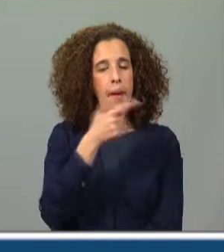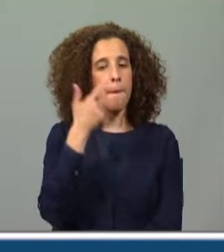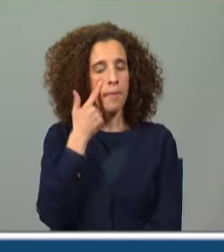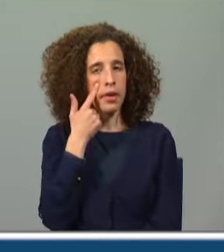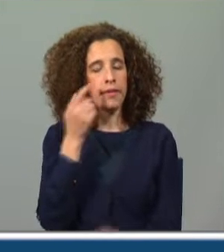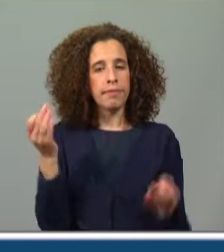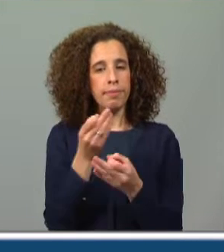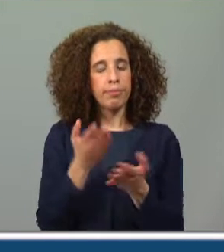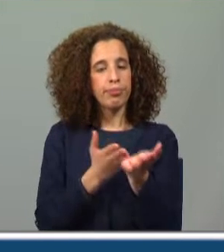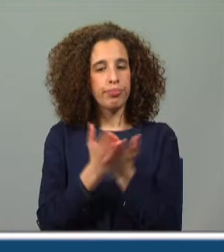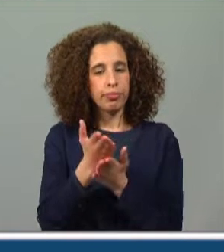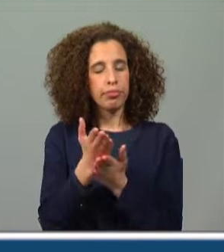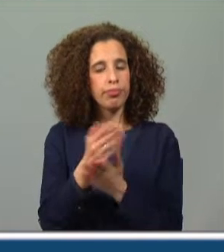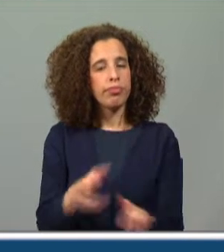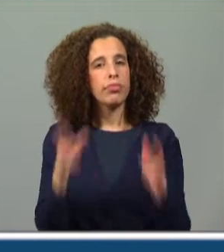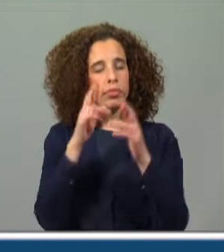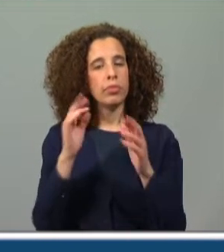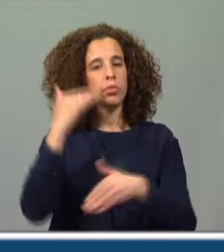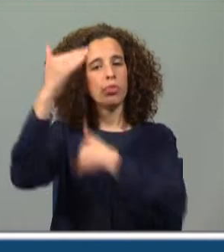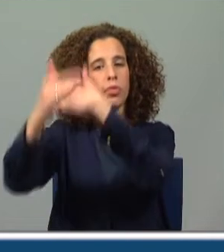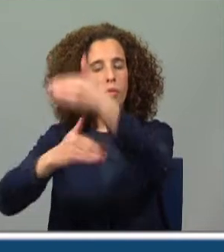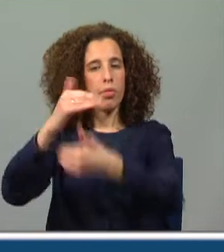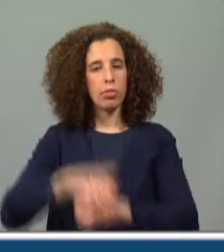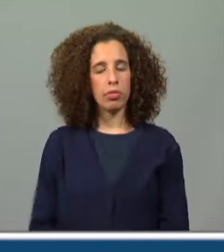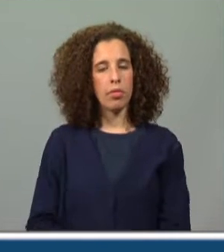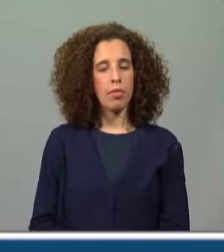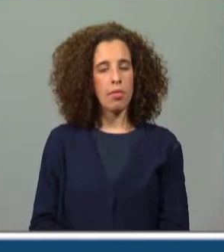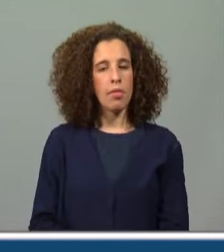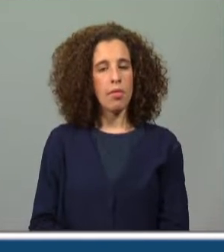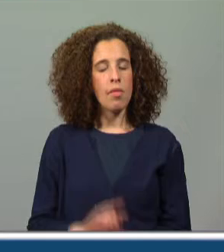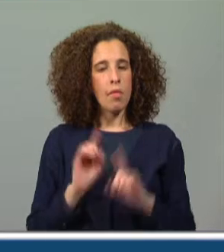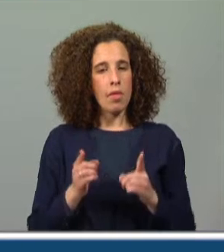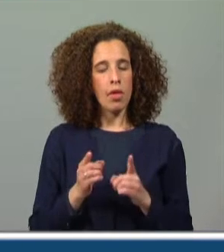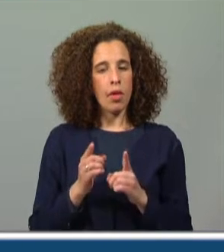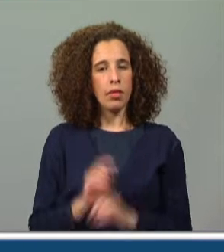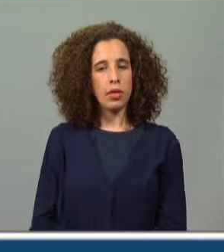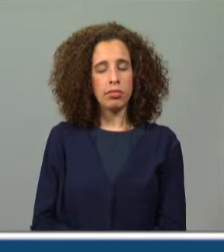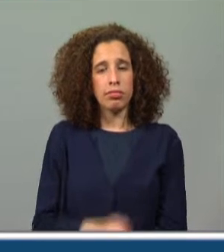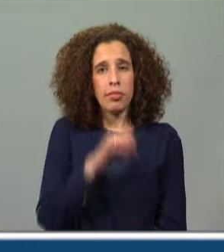ela mantém apesar de tudo a esperança no futuro ela começa por ficar Surpreendida 她不顧一切地堅持希望未來她開始感到驚訝